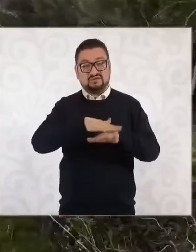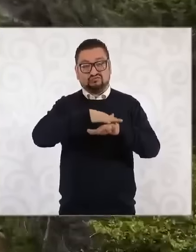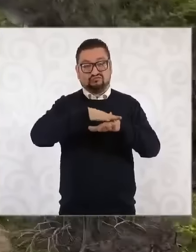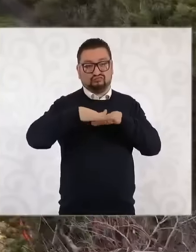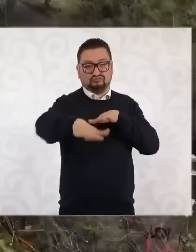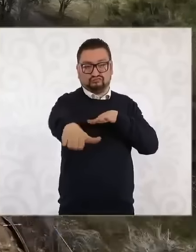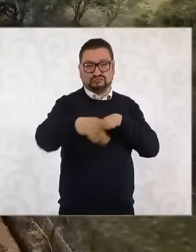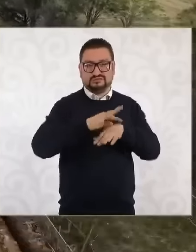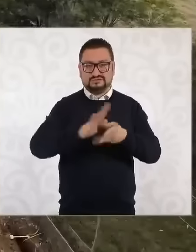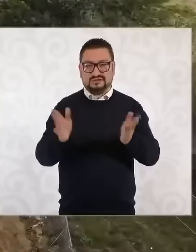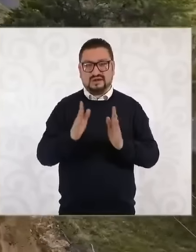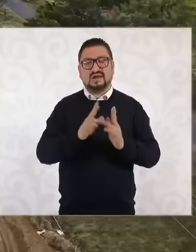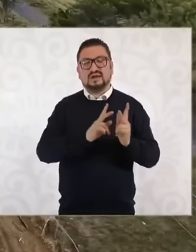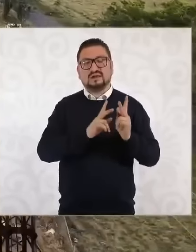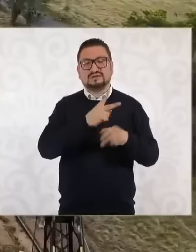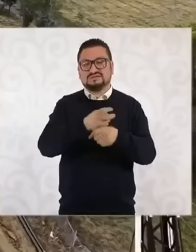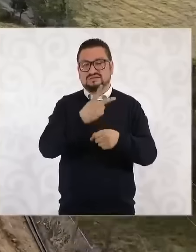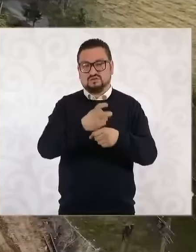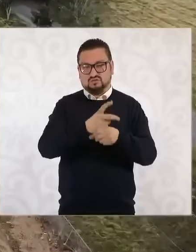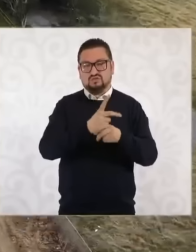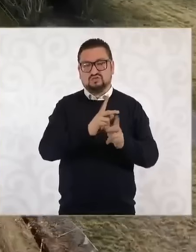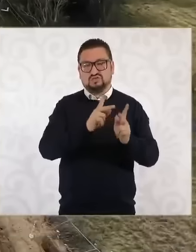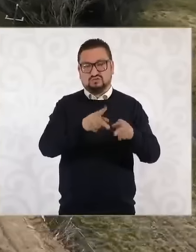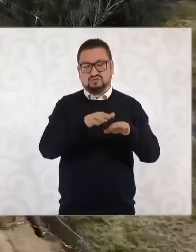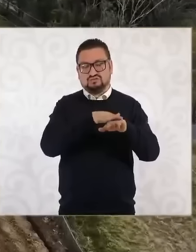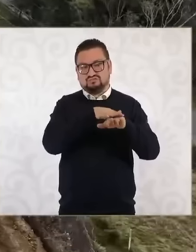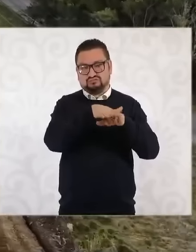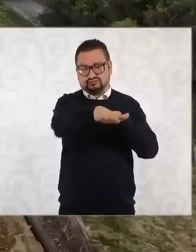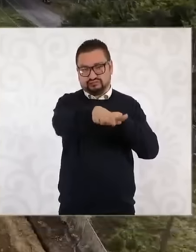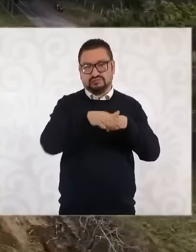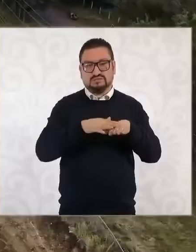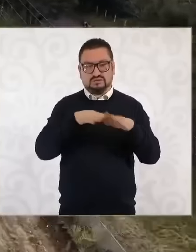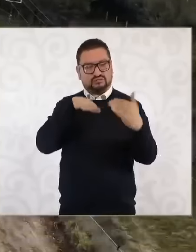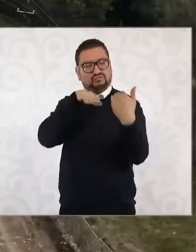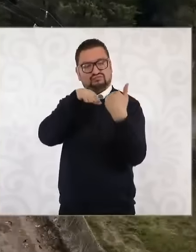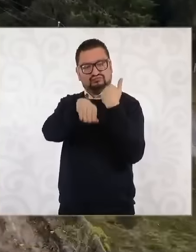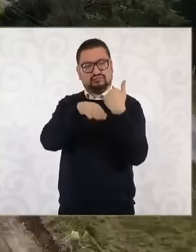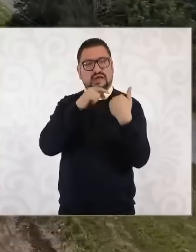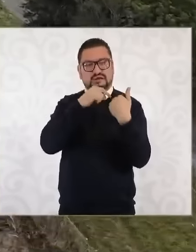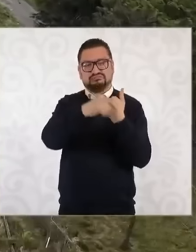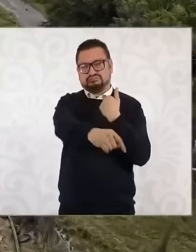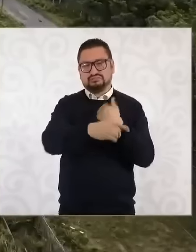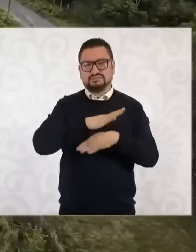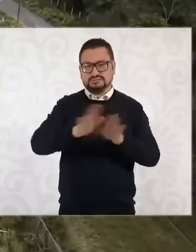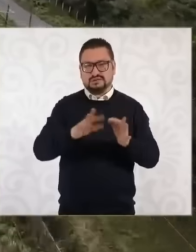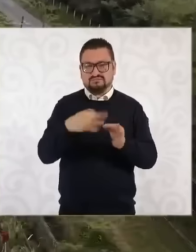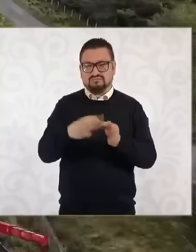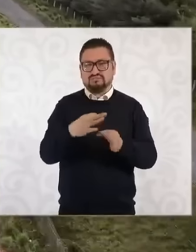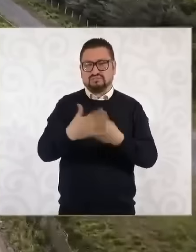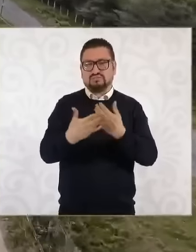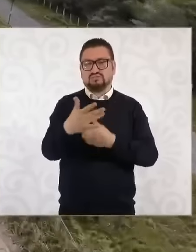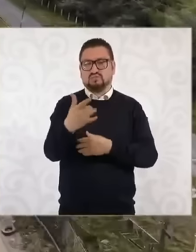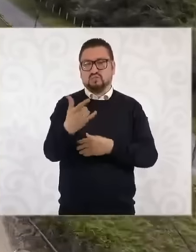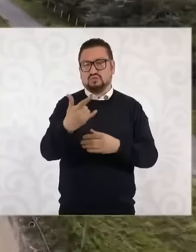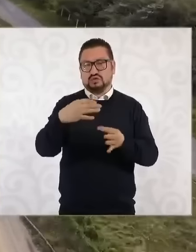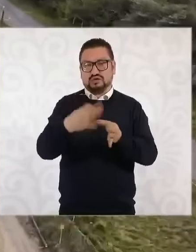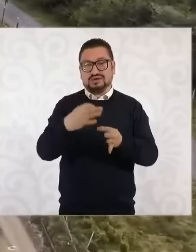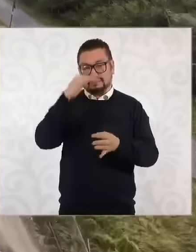terminadas del segundo eh cuerpo y ese estará terminado en julio también. Estaba para octubre de